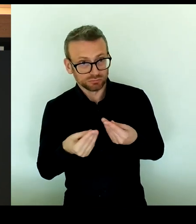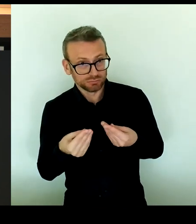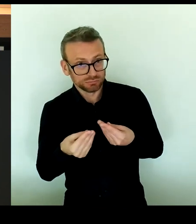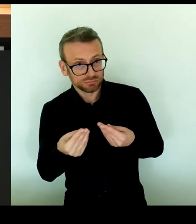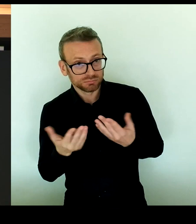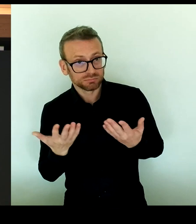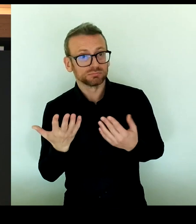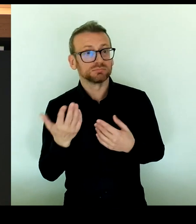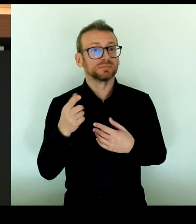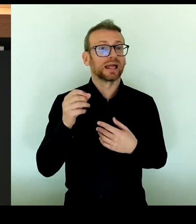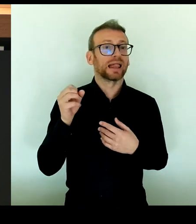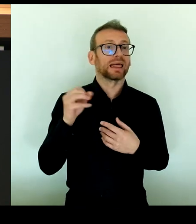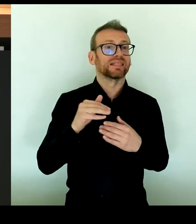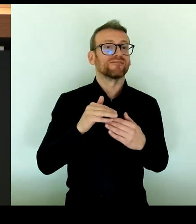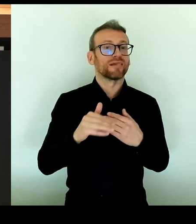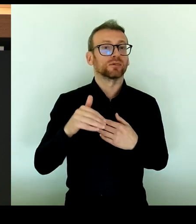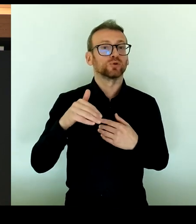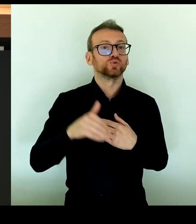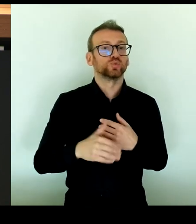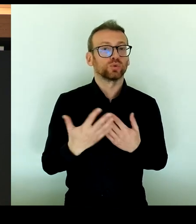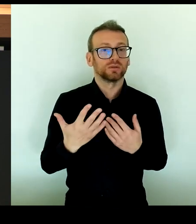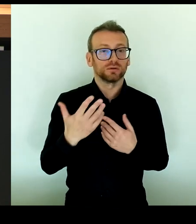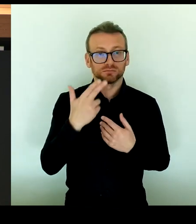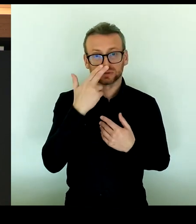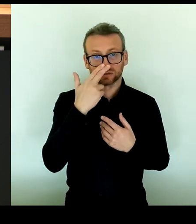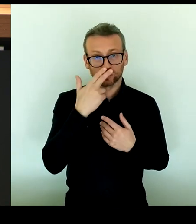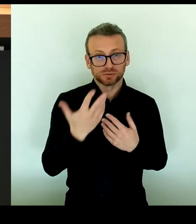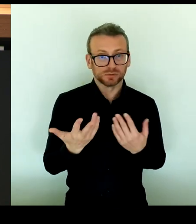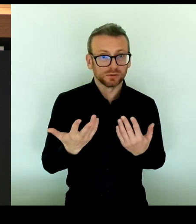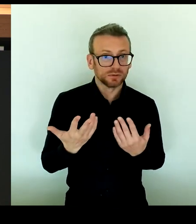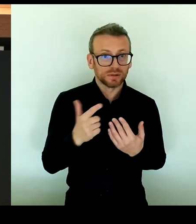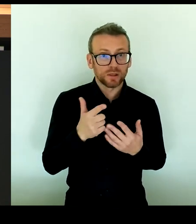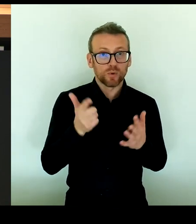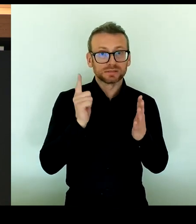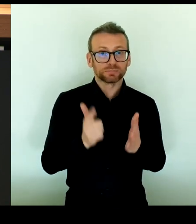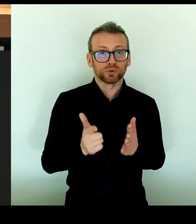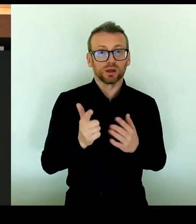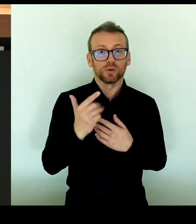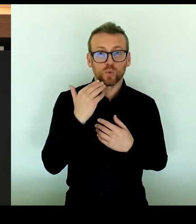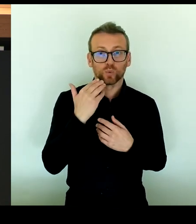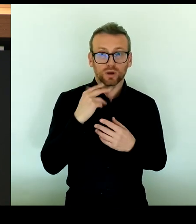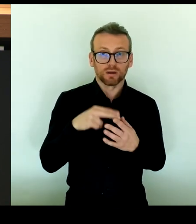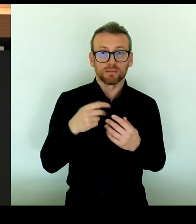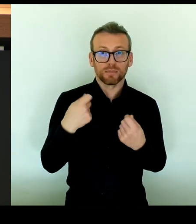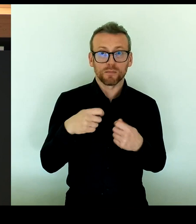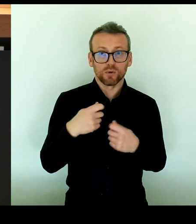Sind Sie jetzt von Ihrer Position abgerückt als CDU und wollen jetzt lieber Plan, Plan, Plan